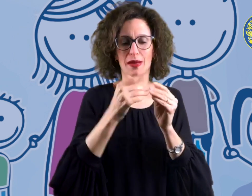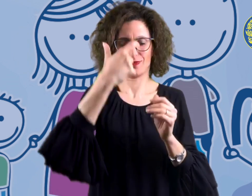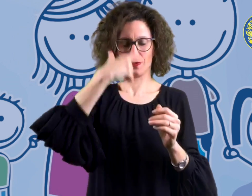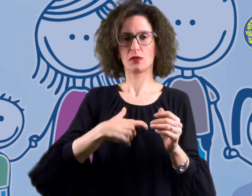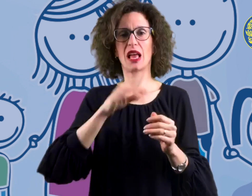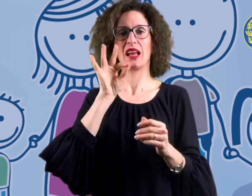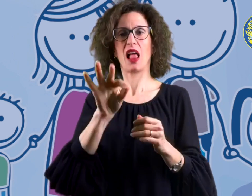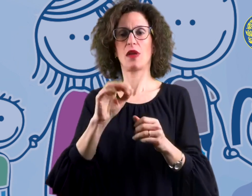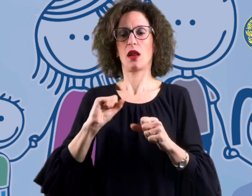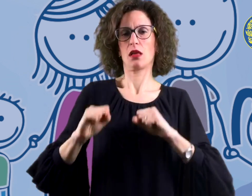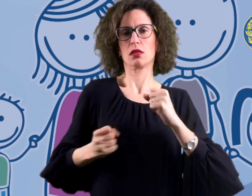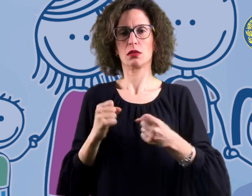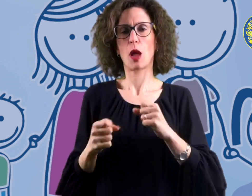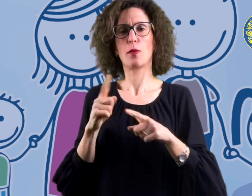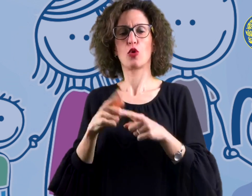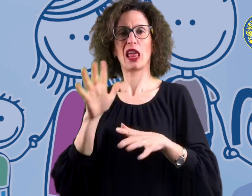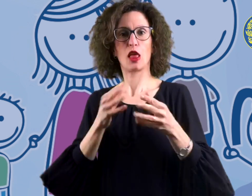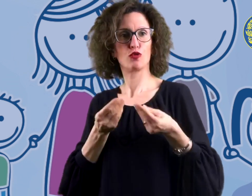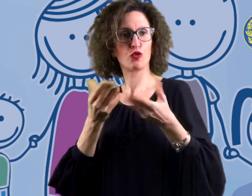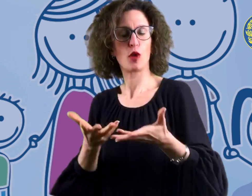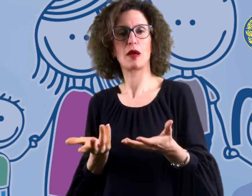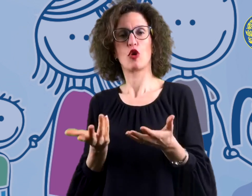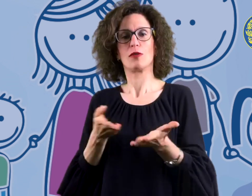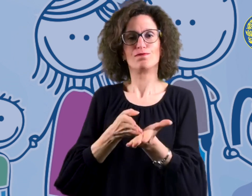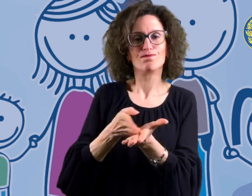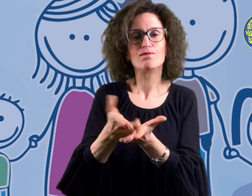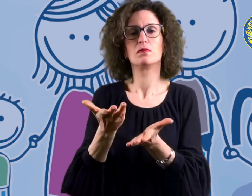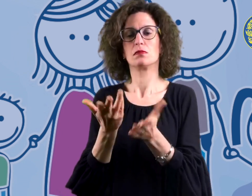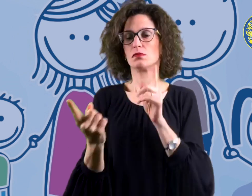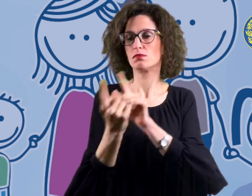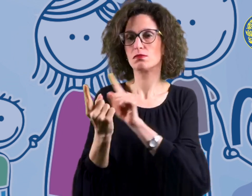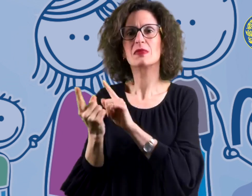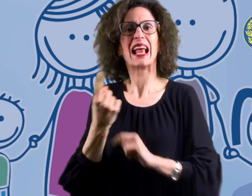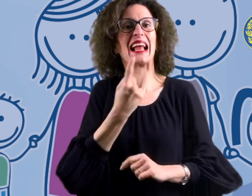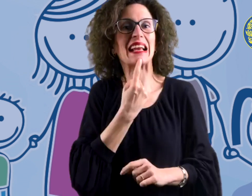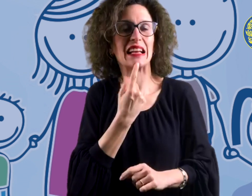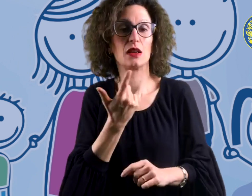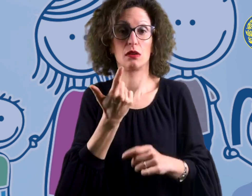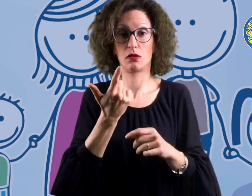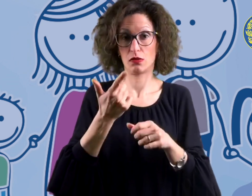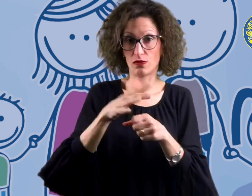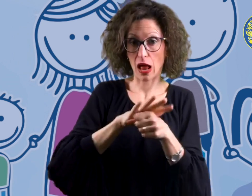informazioni da dare ,in quale modo chi contattare famiglie insegnanti